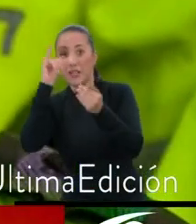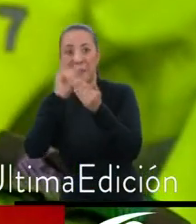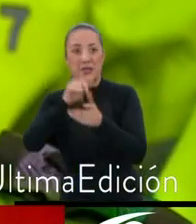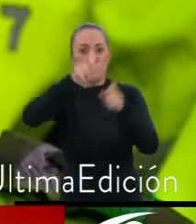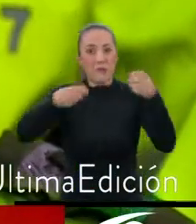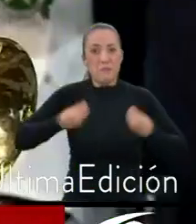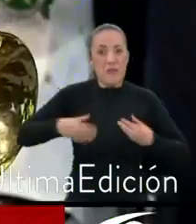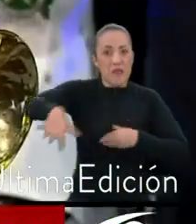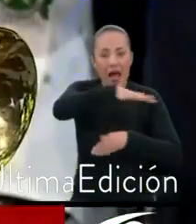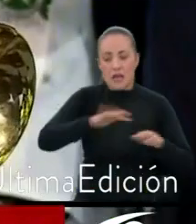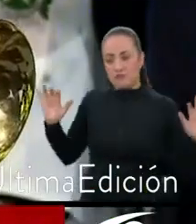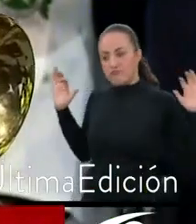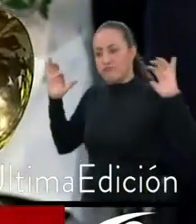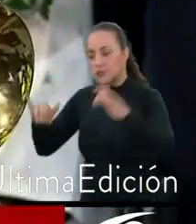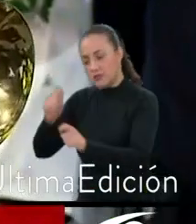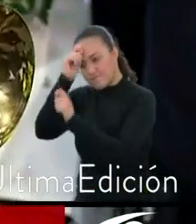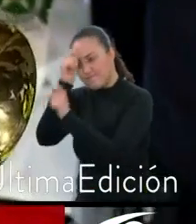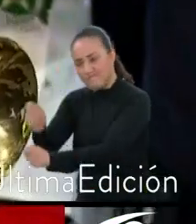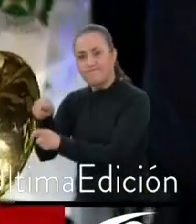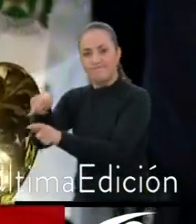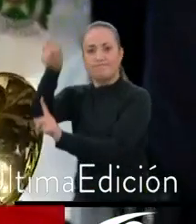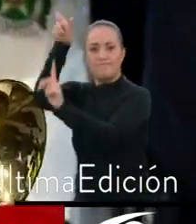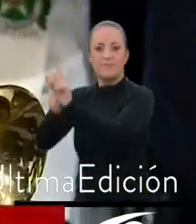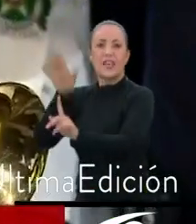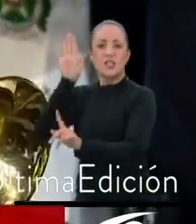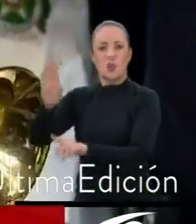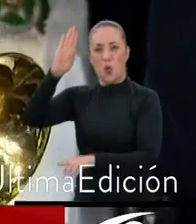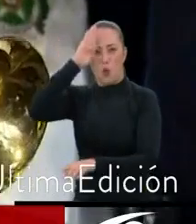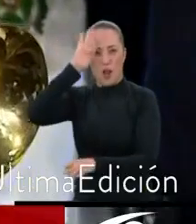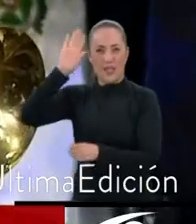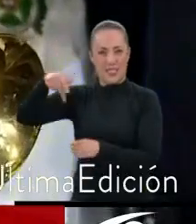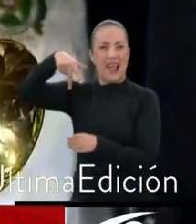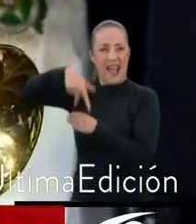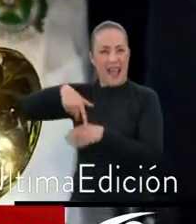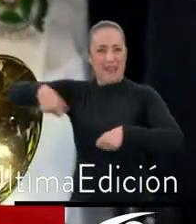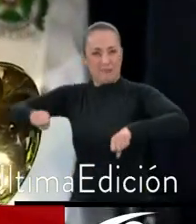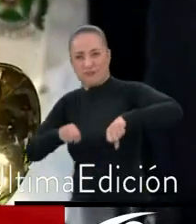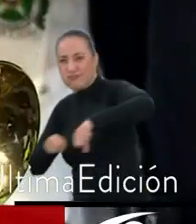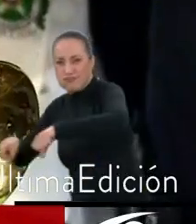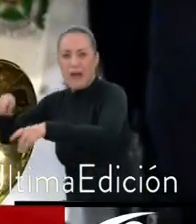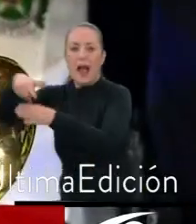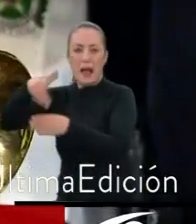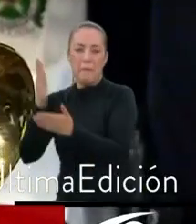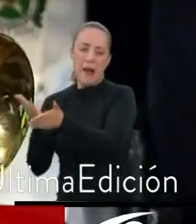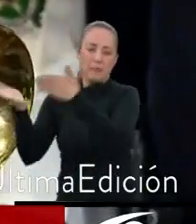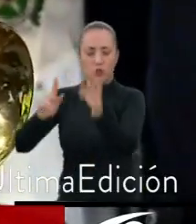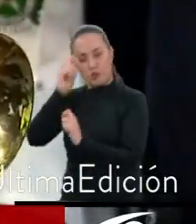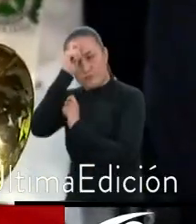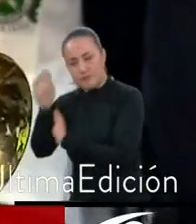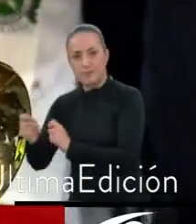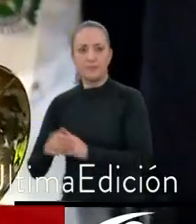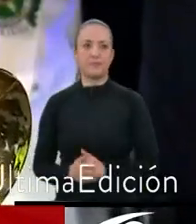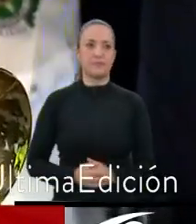hechos en la localidad de Antonio Nariño. ))) ya en horas de la tarde y noche, la comunidad se reunió en